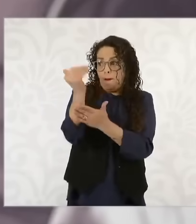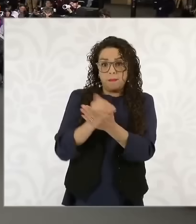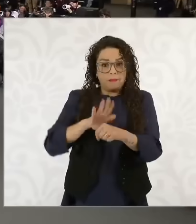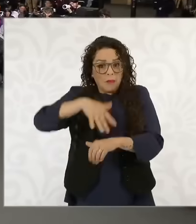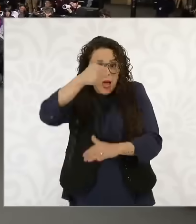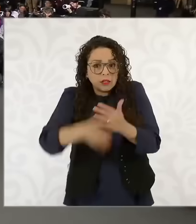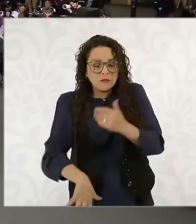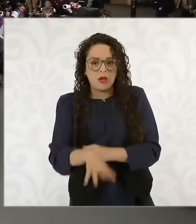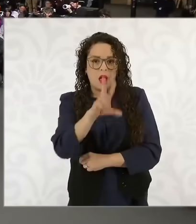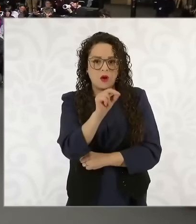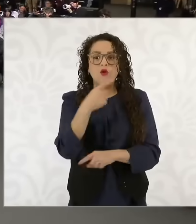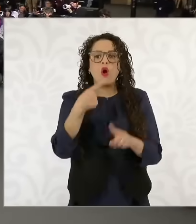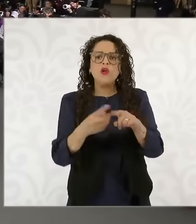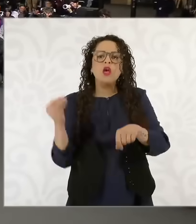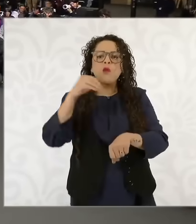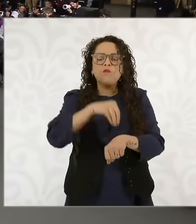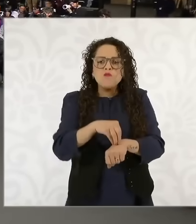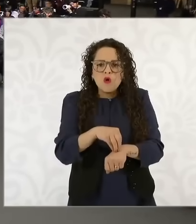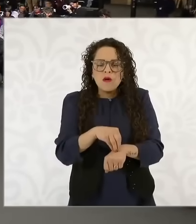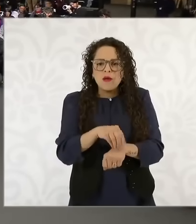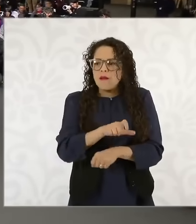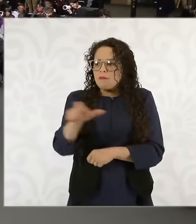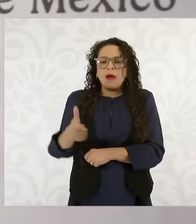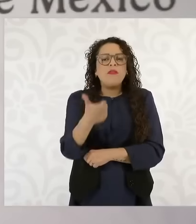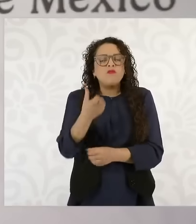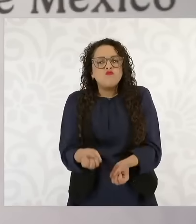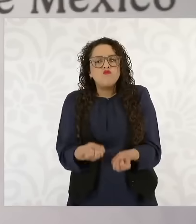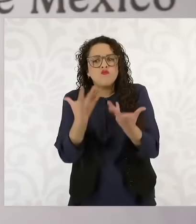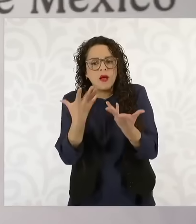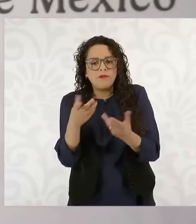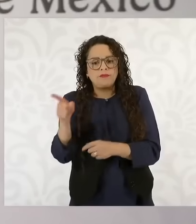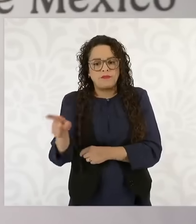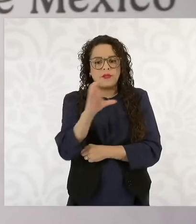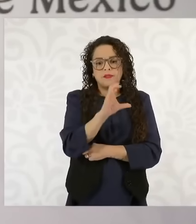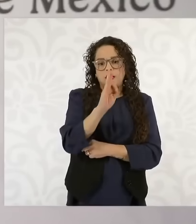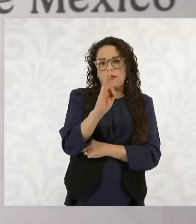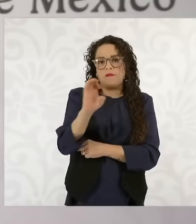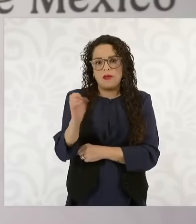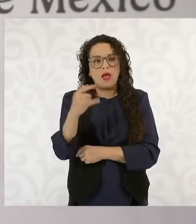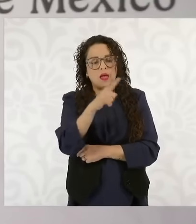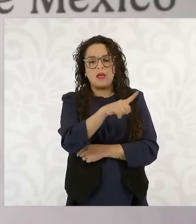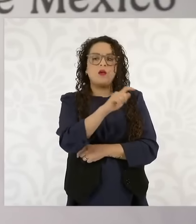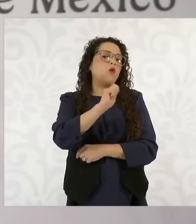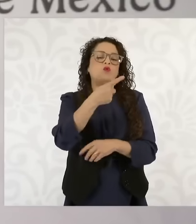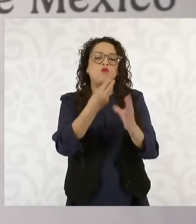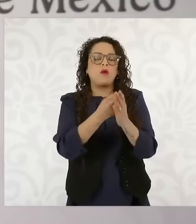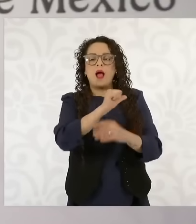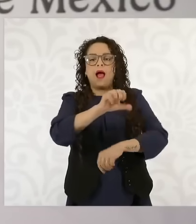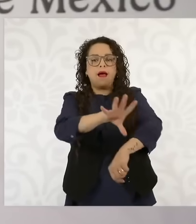eh la Comisión Nacional de Energía como este la Comisión Federal de Electricidad. Eh eh tenemos